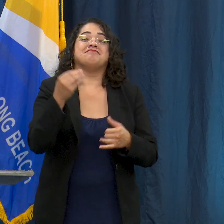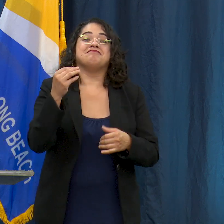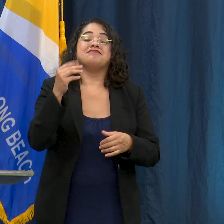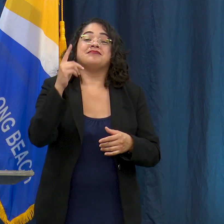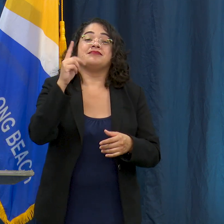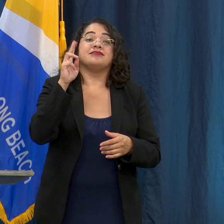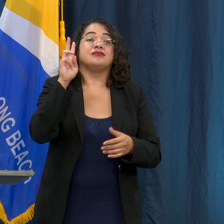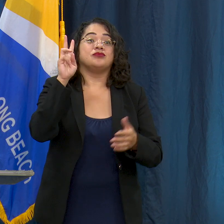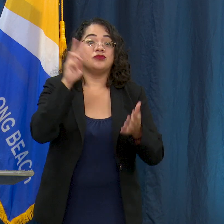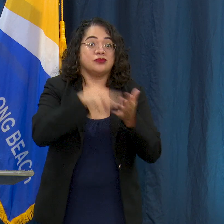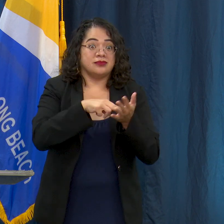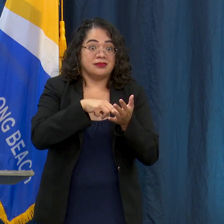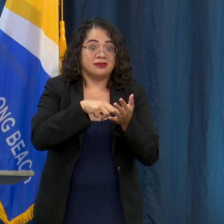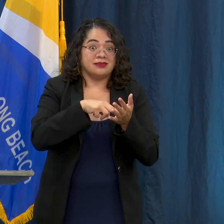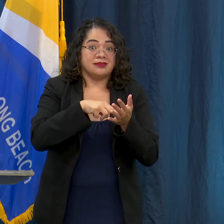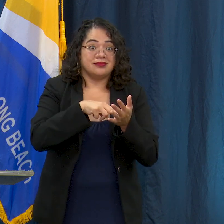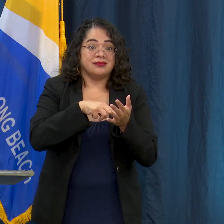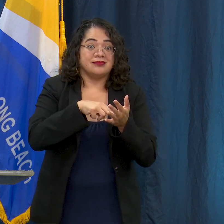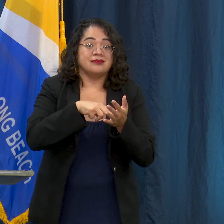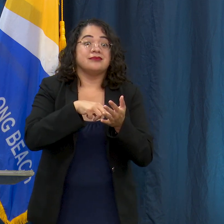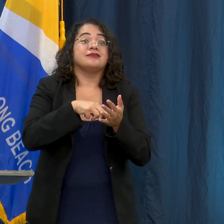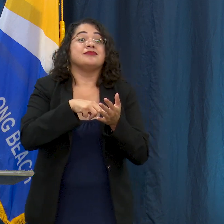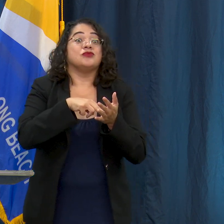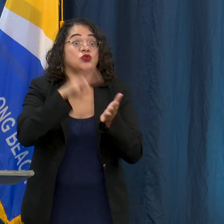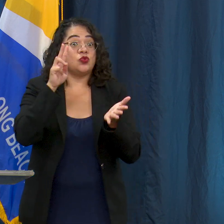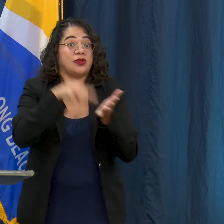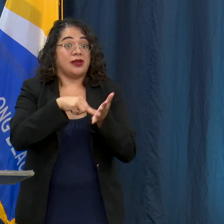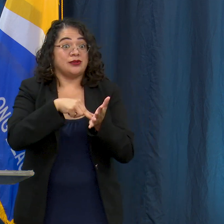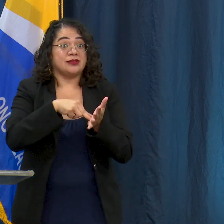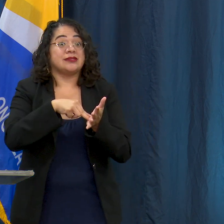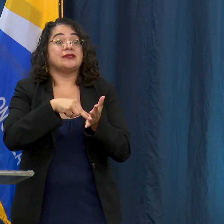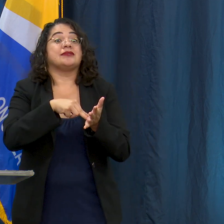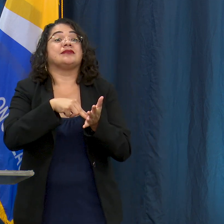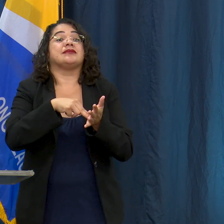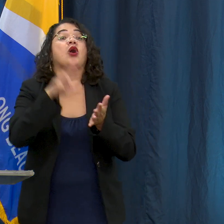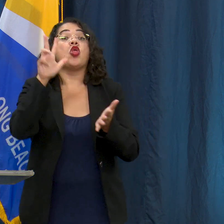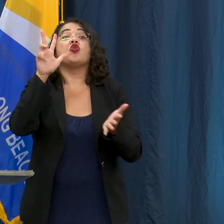residentes an Salido positivo el coronavirus aproximadamente dos mil tres